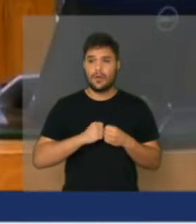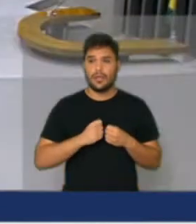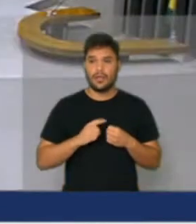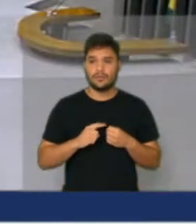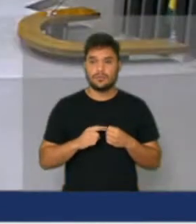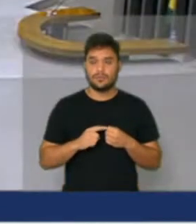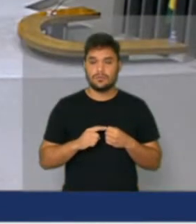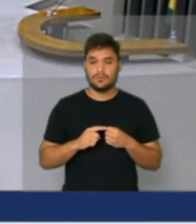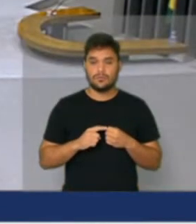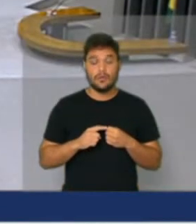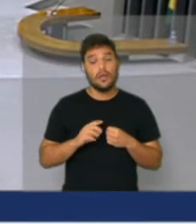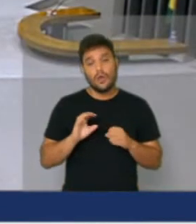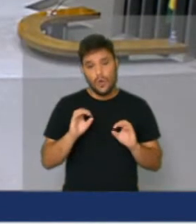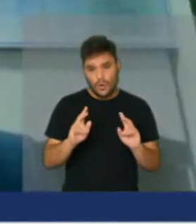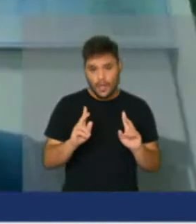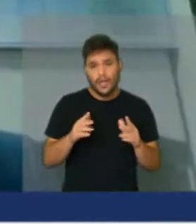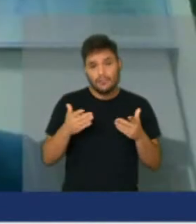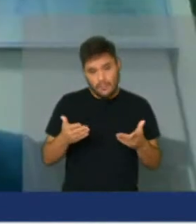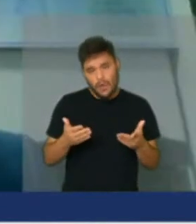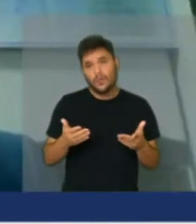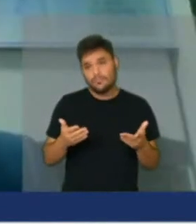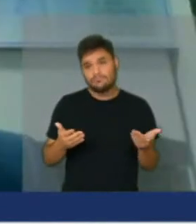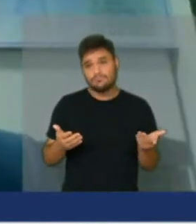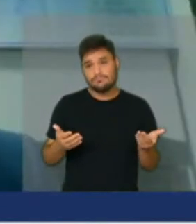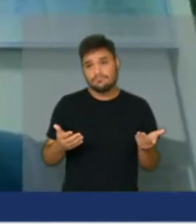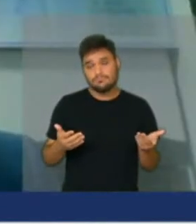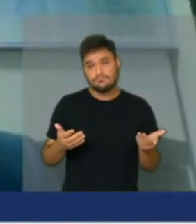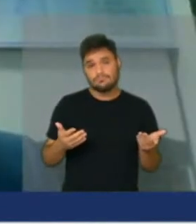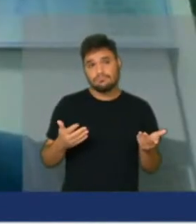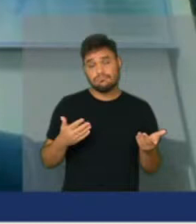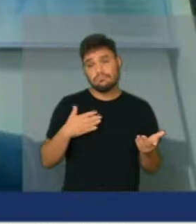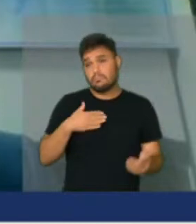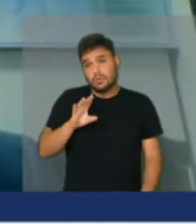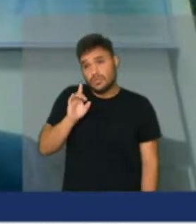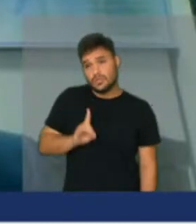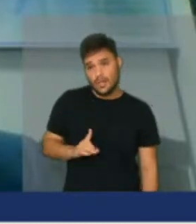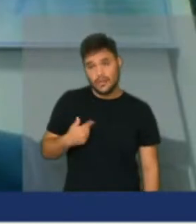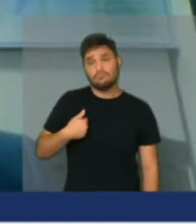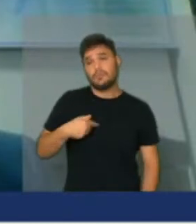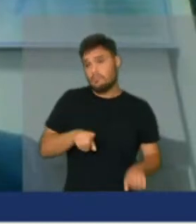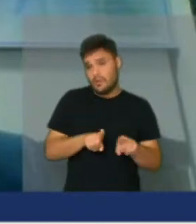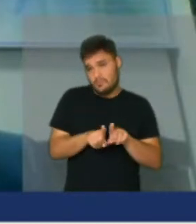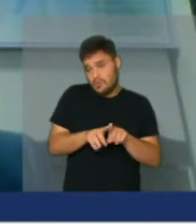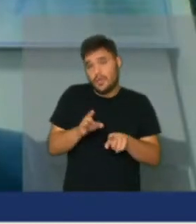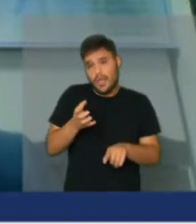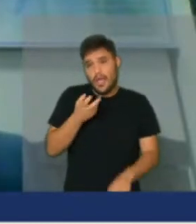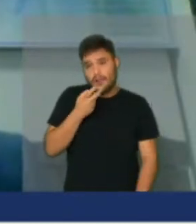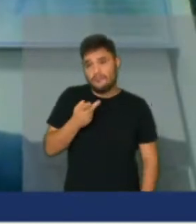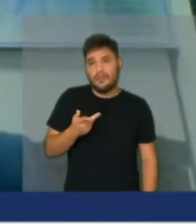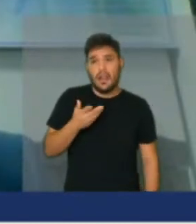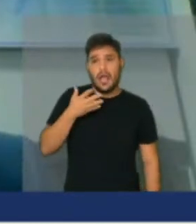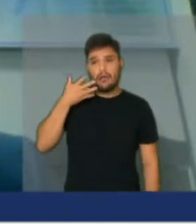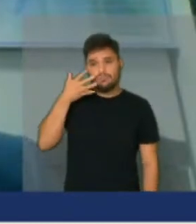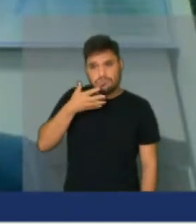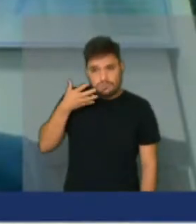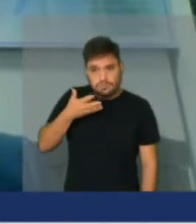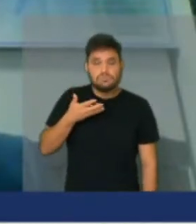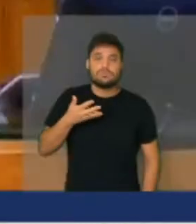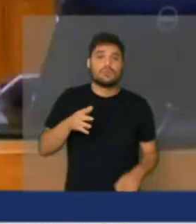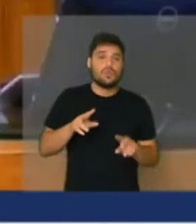NOVAMENTE O MICROFONE. -- [DEPUTADO]: NESTE CASO COM PRERROGATIVA GOSTARIA DE FAZER UMA BREVE FALA A RESPEITO. [PRESIDENTE]: DEPUTADO VICENTINHO DEPOIS